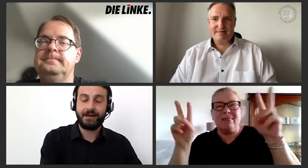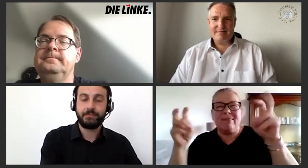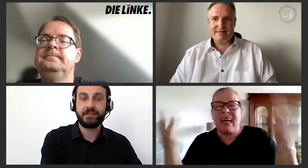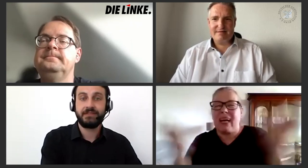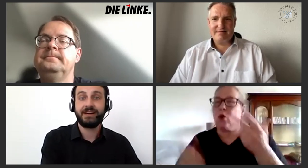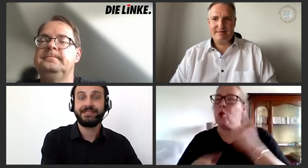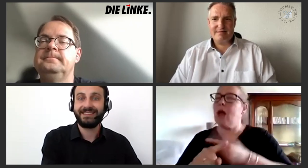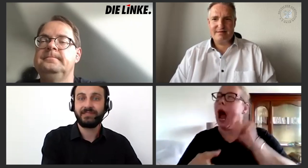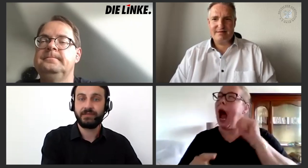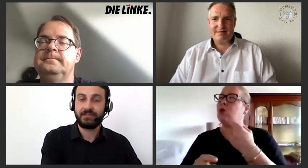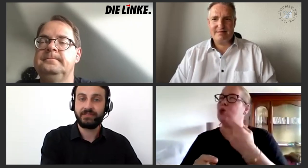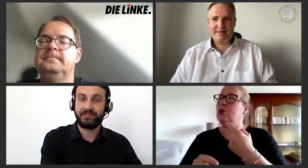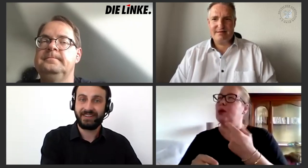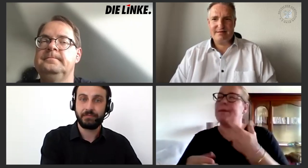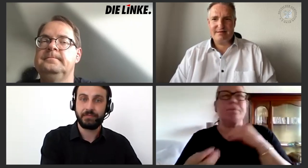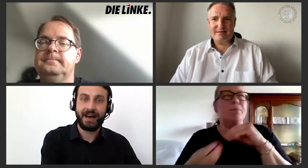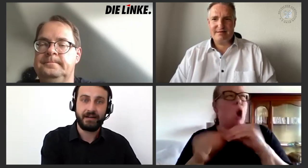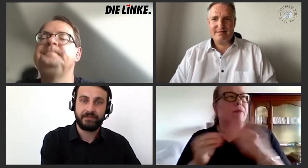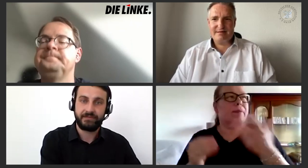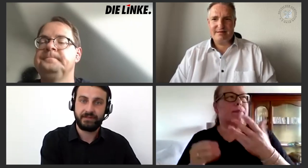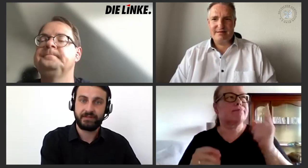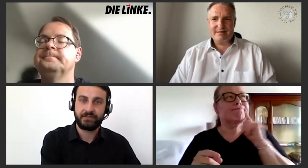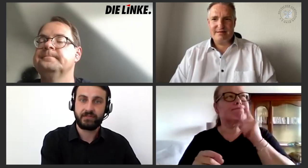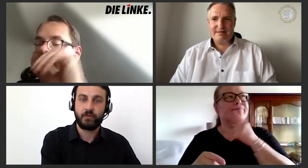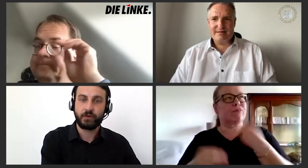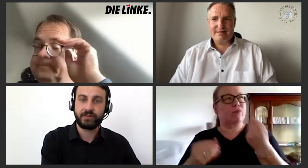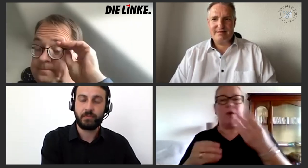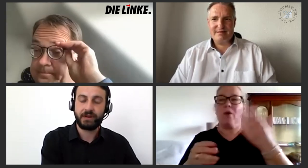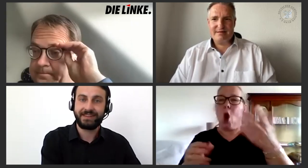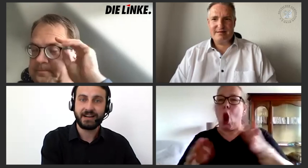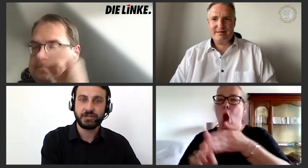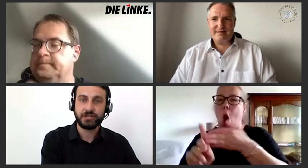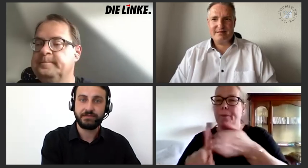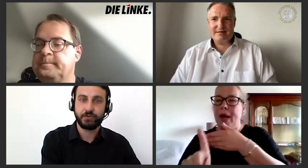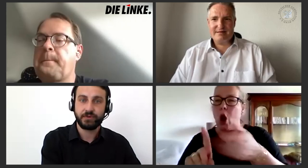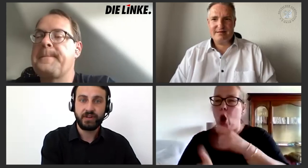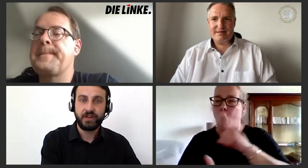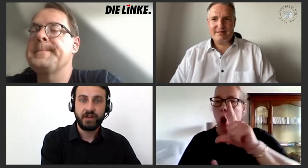sagt die verbände haben mir gesagt "das und das ist deren Bedarf", dass das auch wirklich komplett